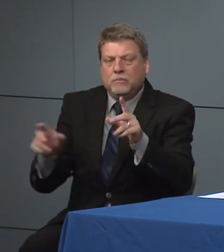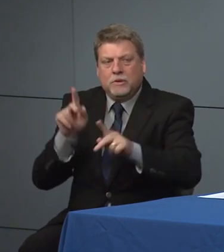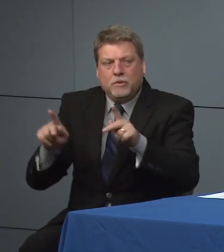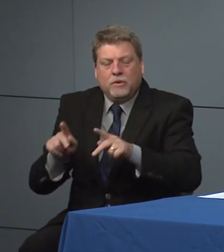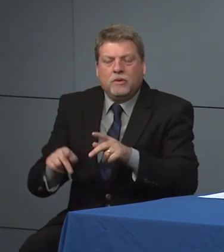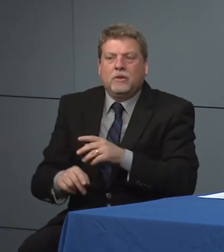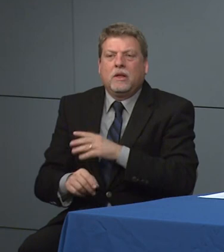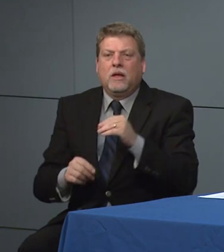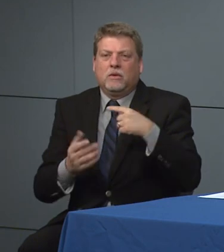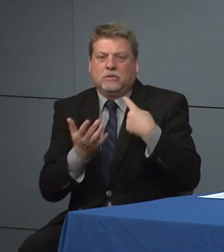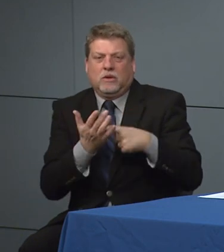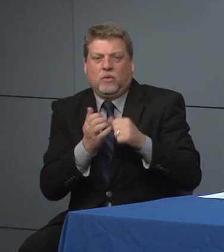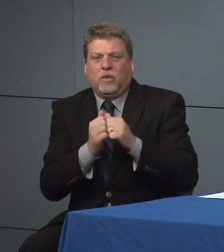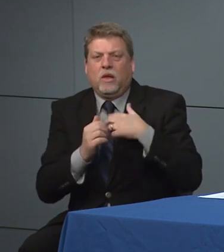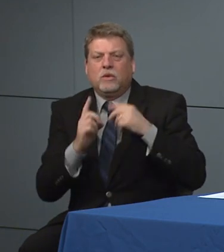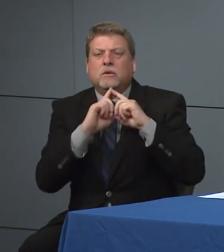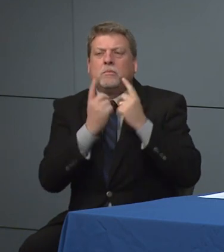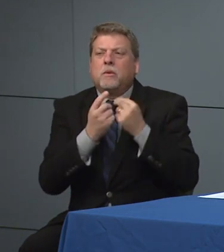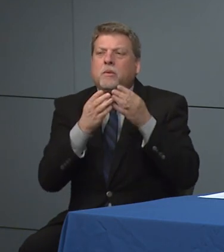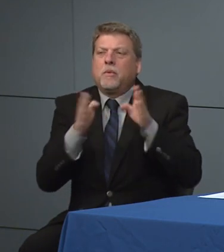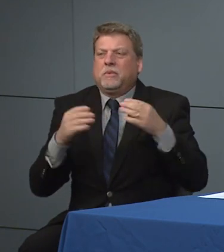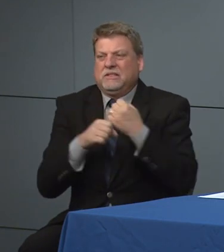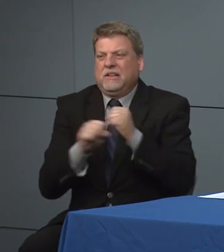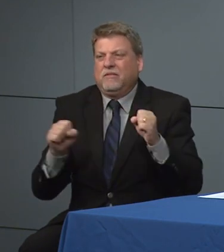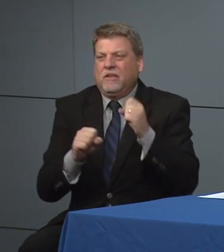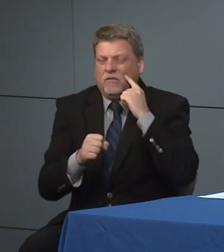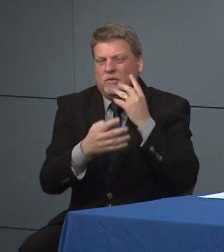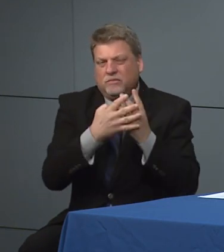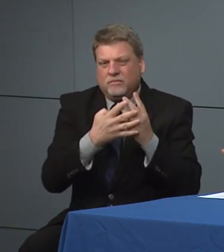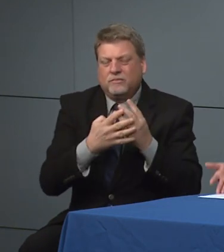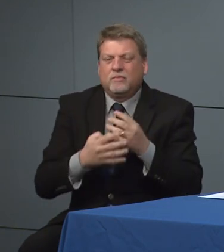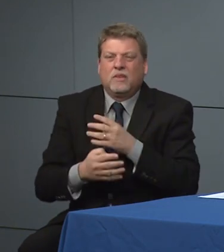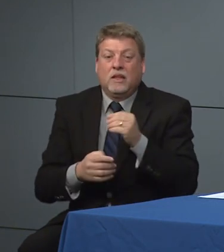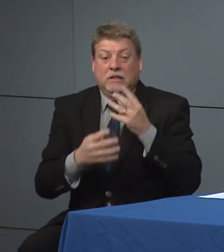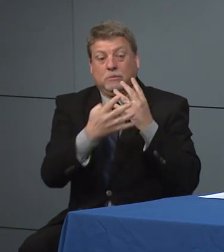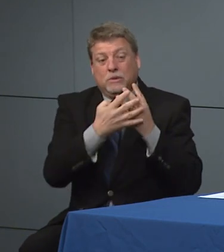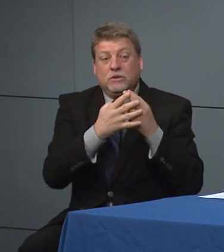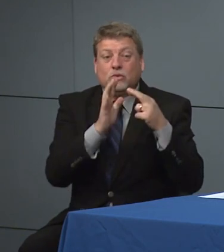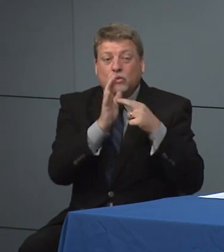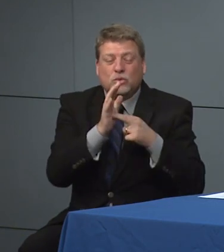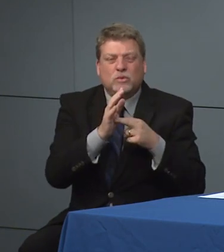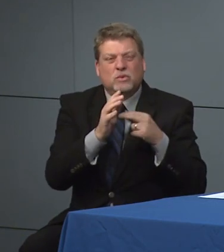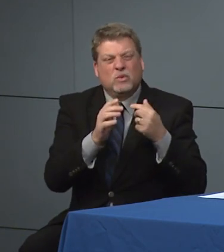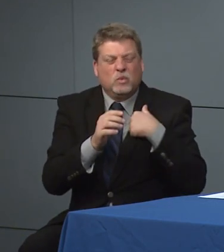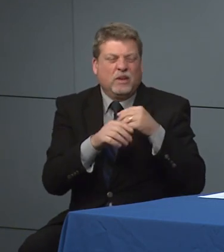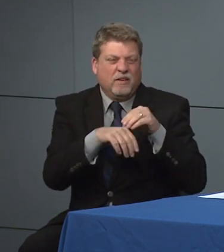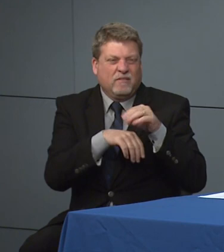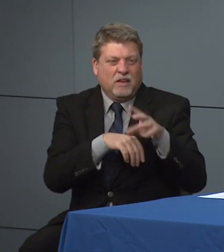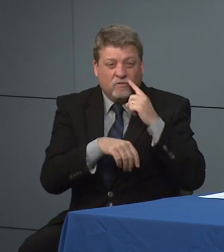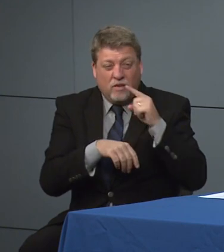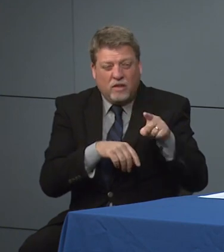Departamento de Seguridad Pública y estamos pensando en estas instituciones igual como otros sitios, donde se congrega